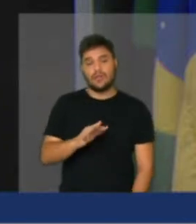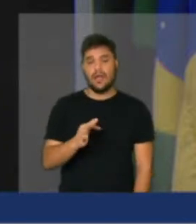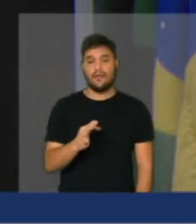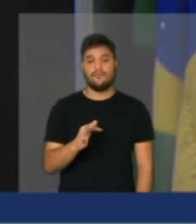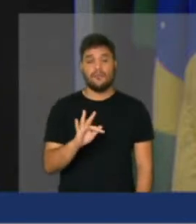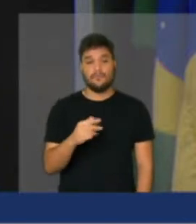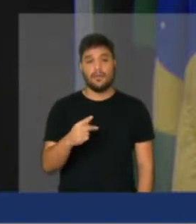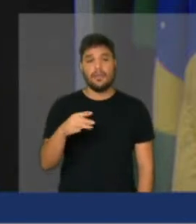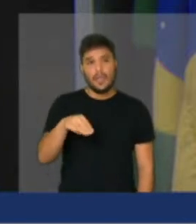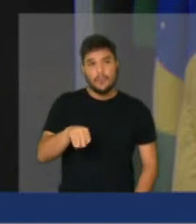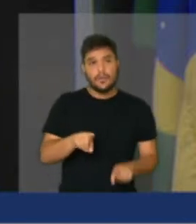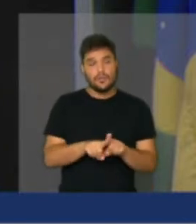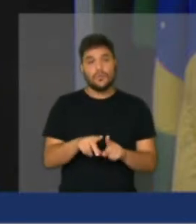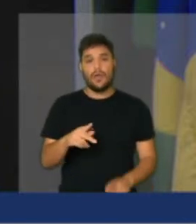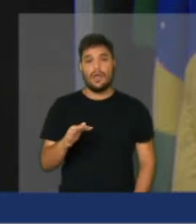DO FPE, EM PATAMARES INSUPORTÁVEIS PARA O